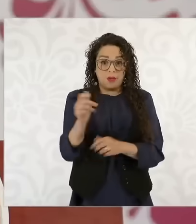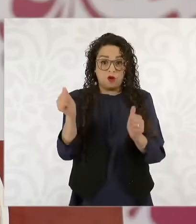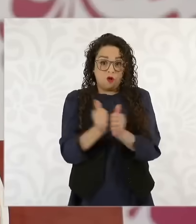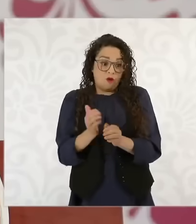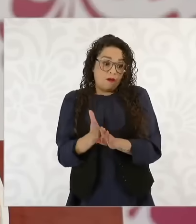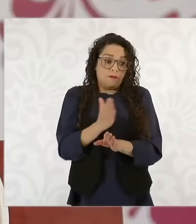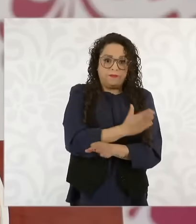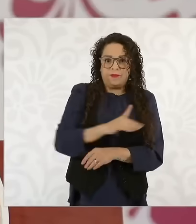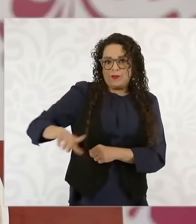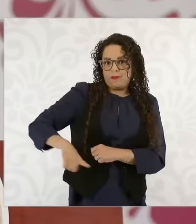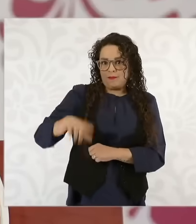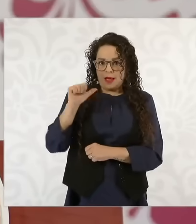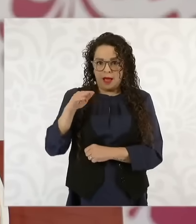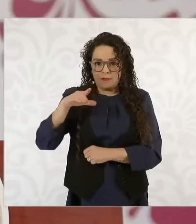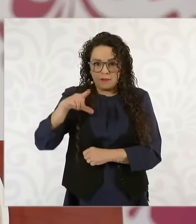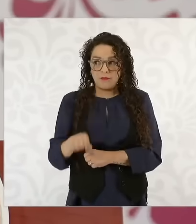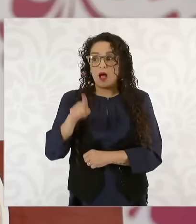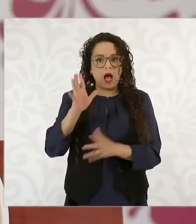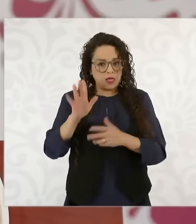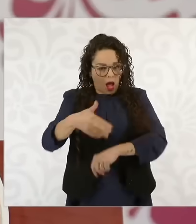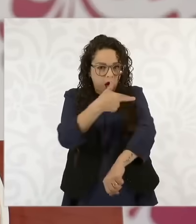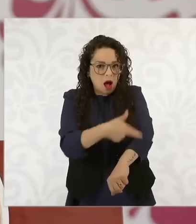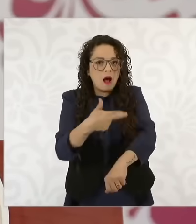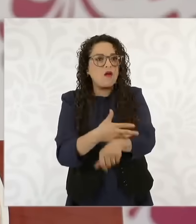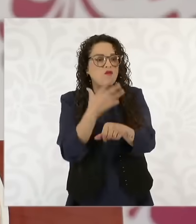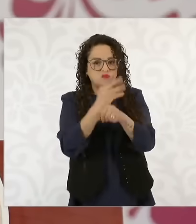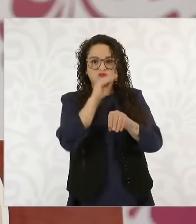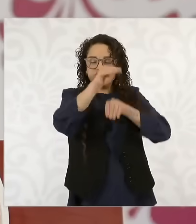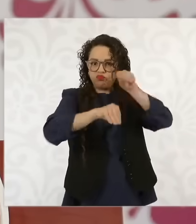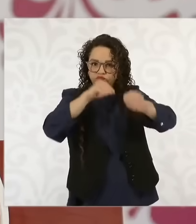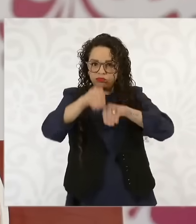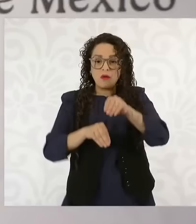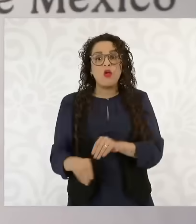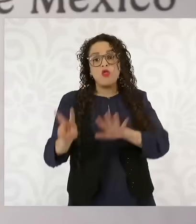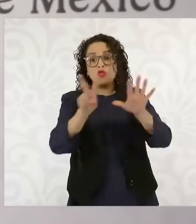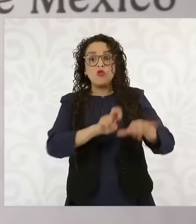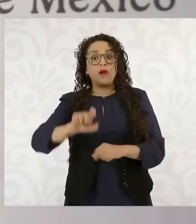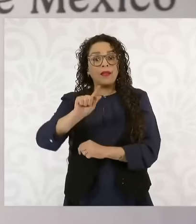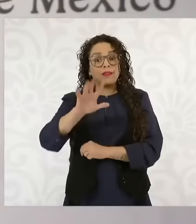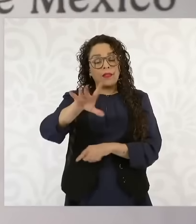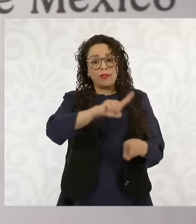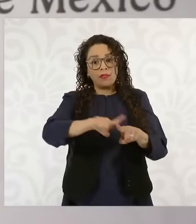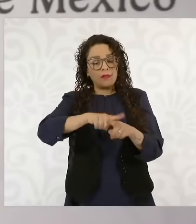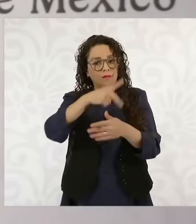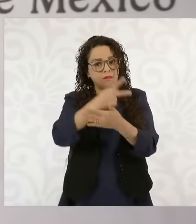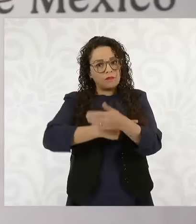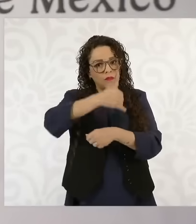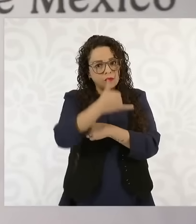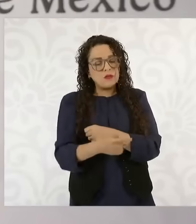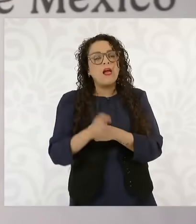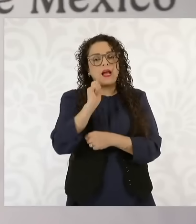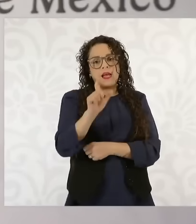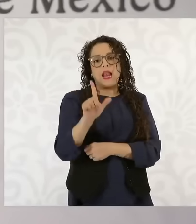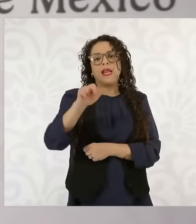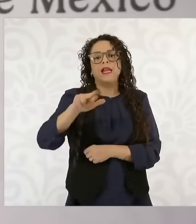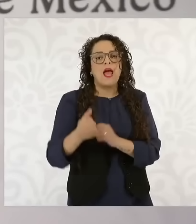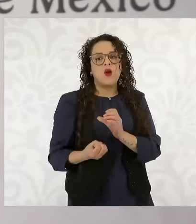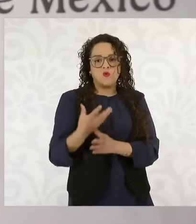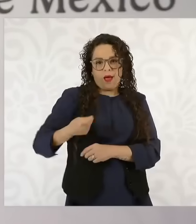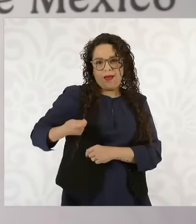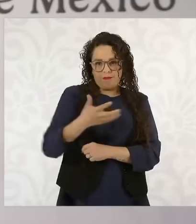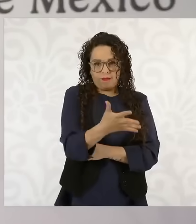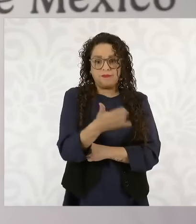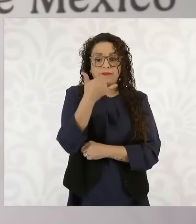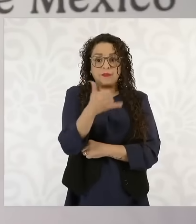República con este sistema. Son 275 proyectos de nuevas líneas y subestaciones. ¿Han visto